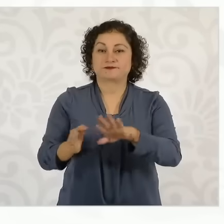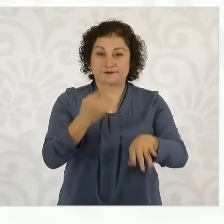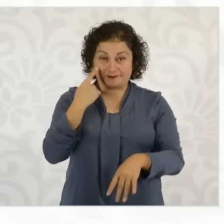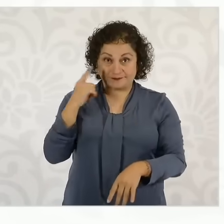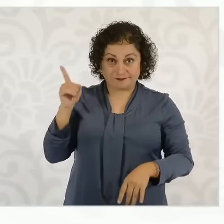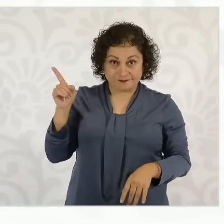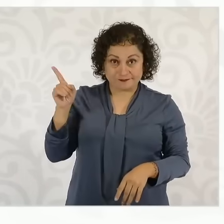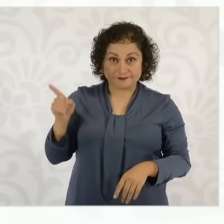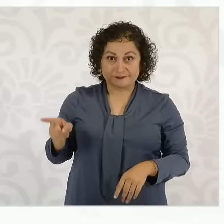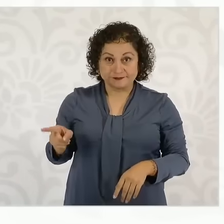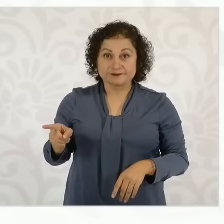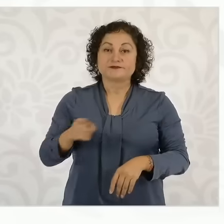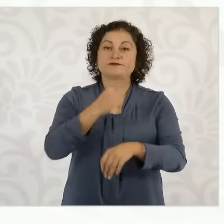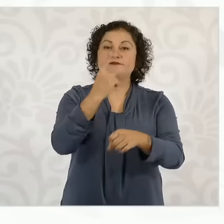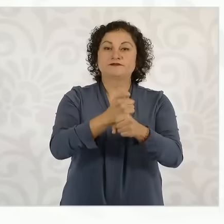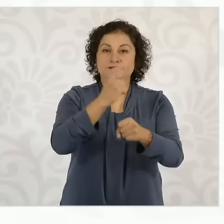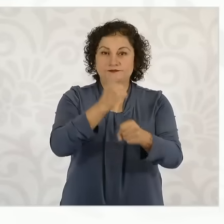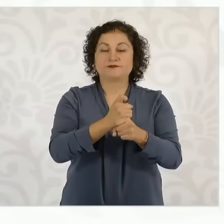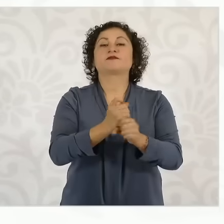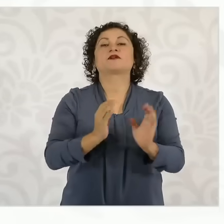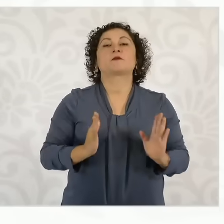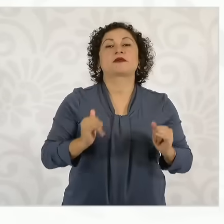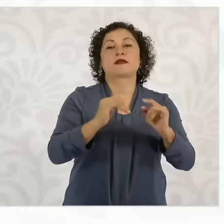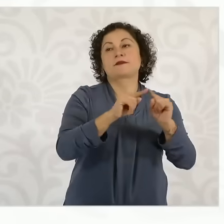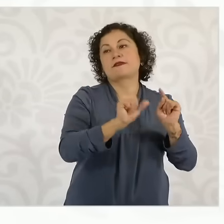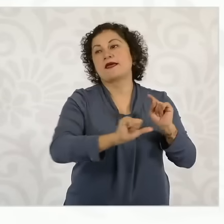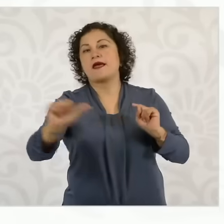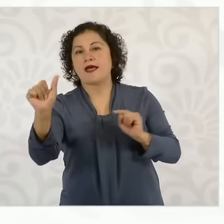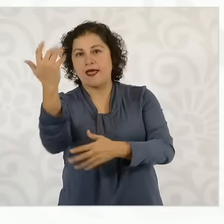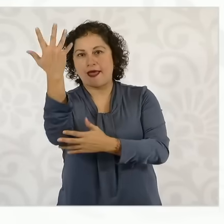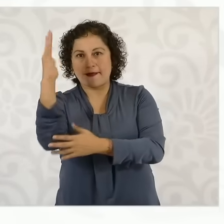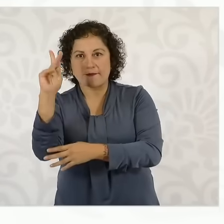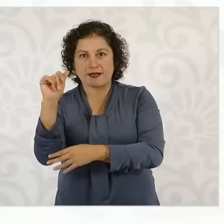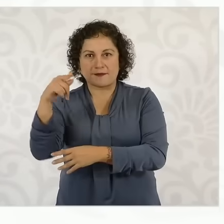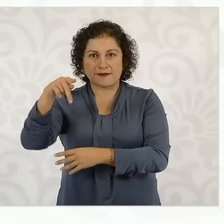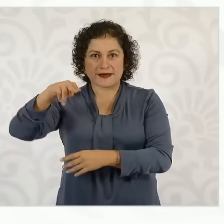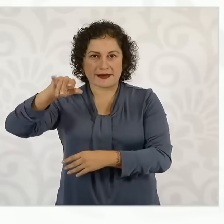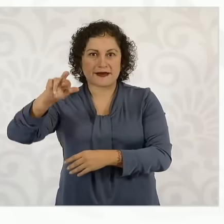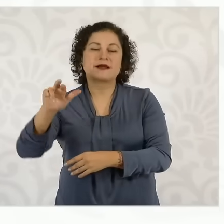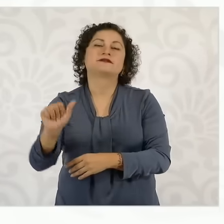que ofrecemos es entre Pirámides y Palmeras. Es un paquete que de 6 días y cinco noches. Todos